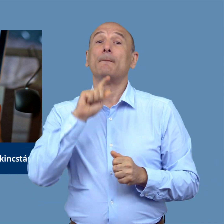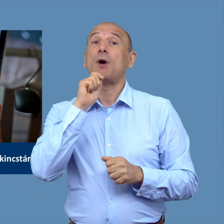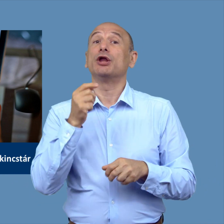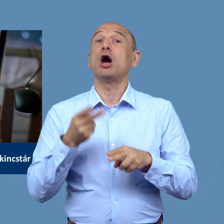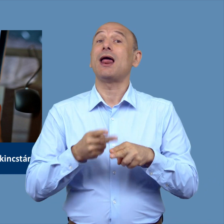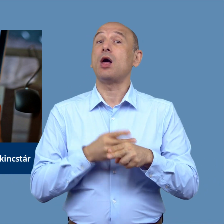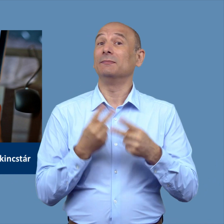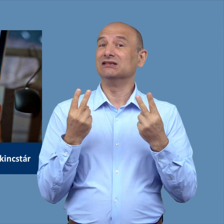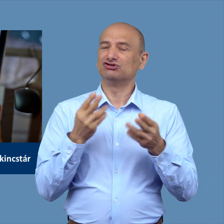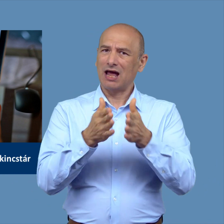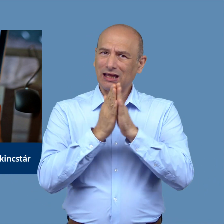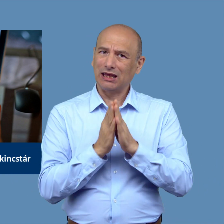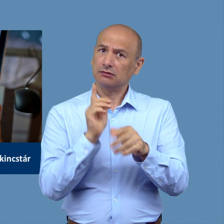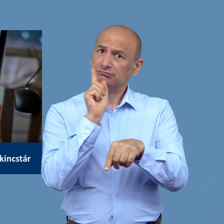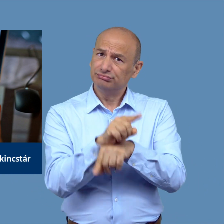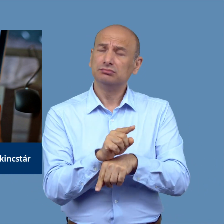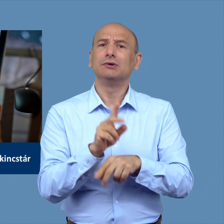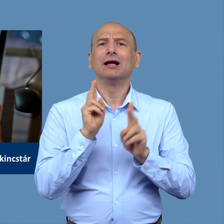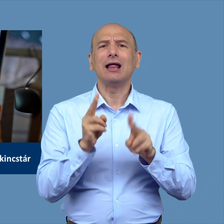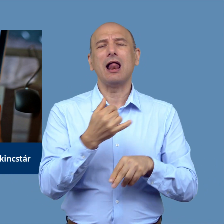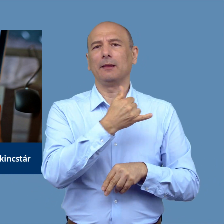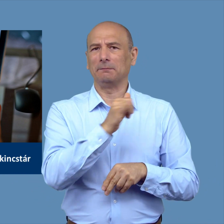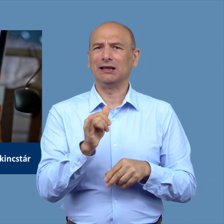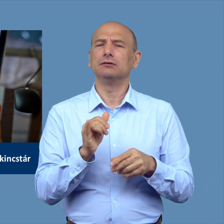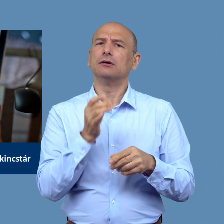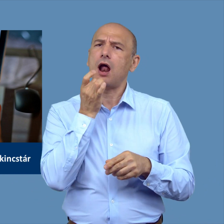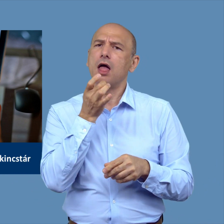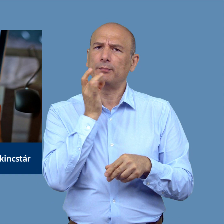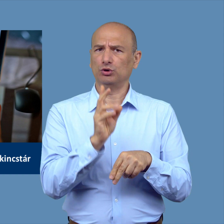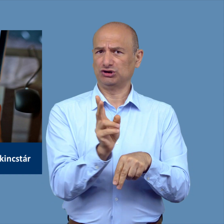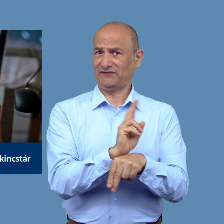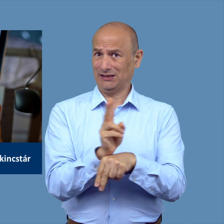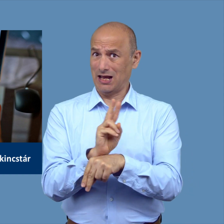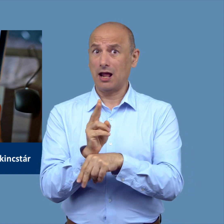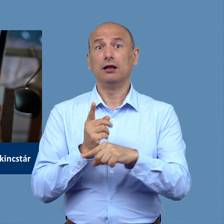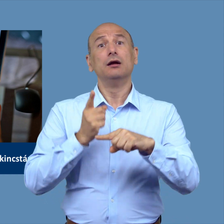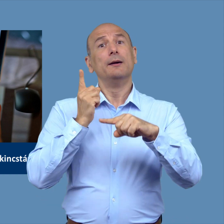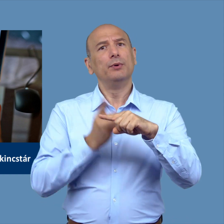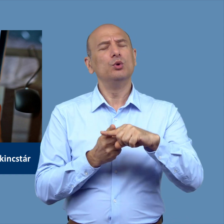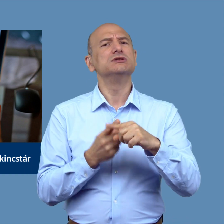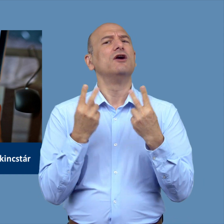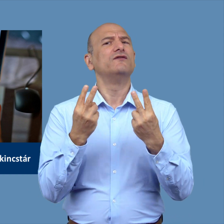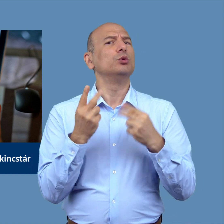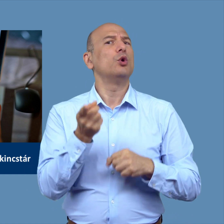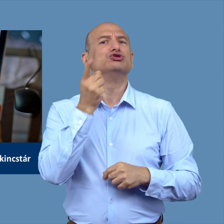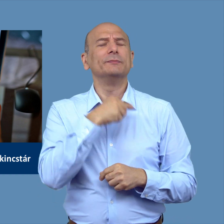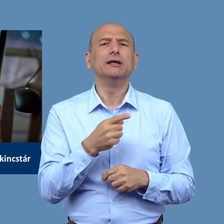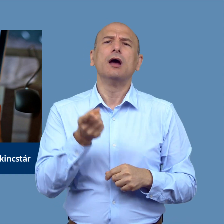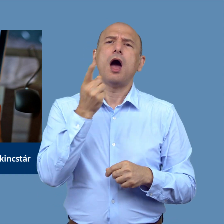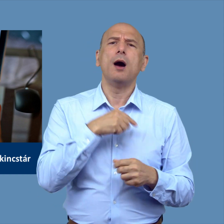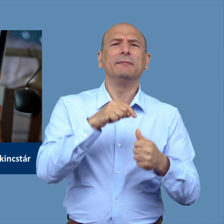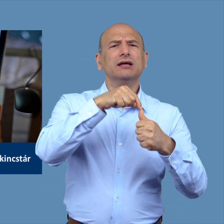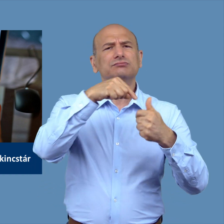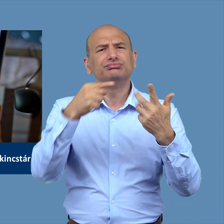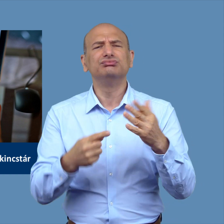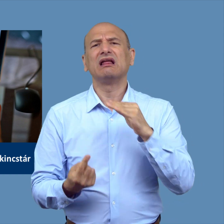A visszaélések elkerülése érdekében kérik ügyfeleiket, hogy fokozottan ügyeljenek az adatok védelmére, és tartsák be az alábbi tanácsokat: